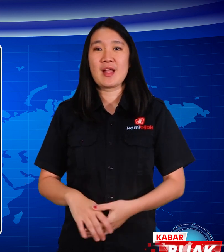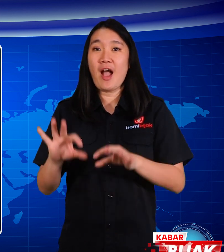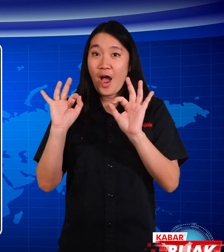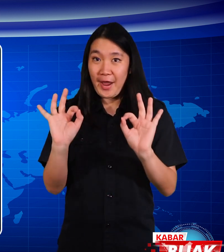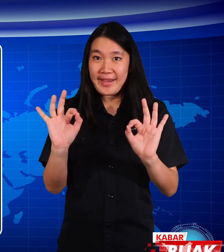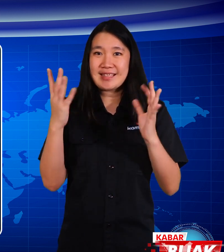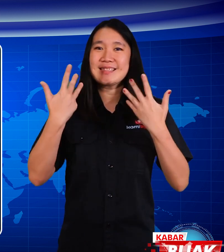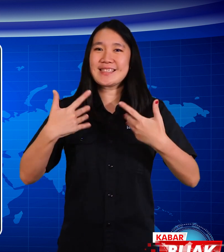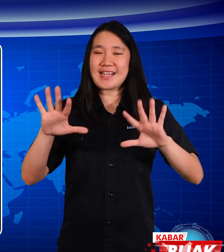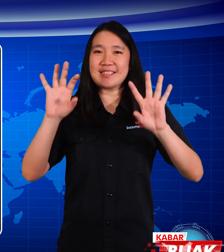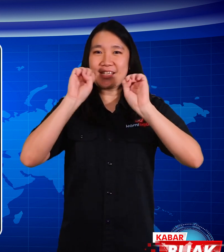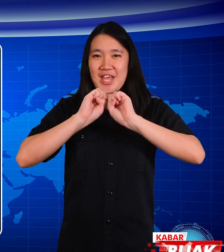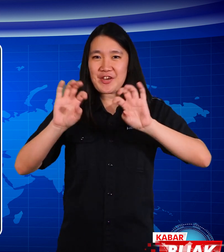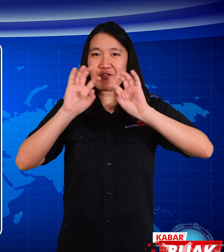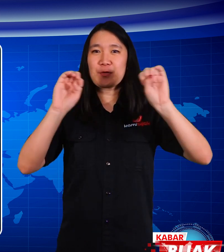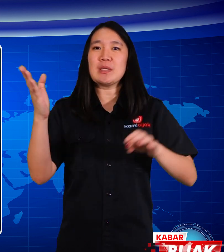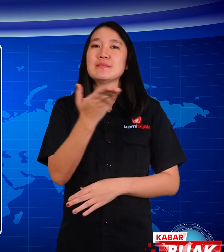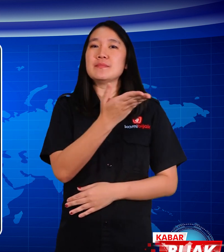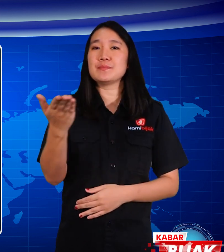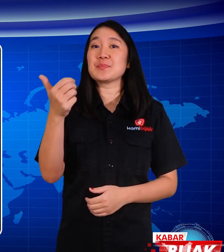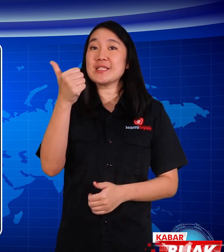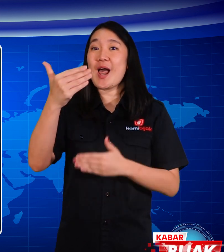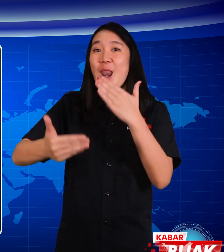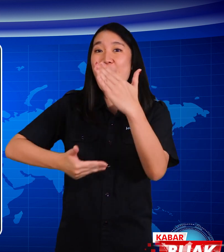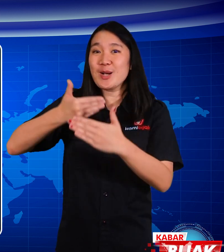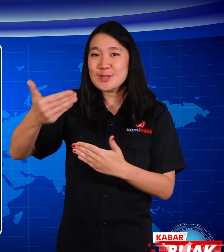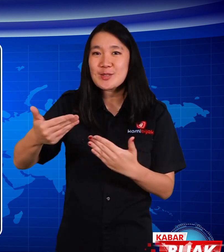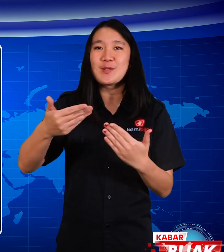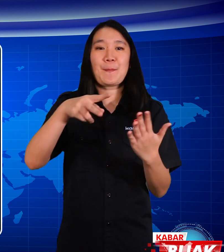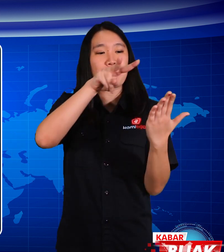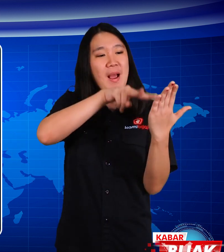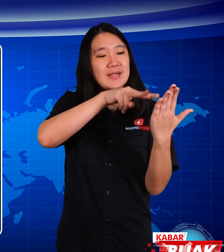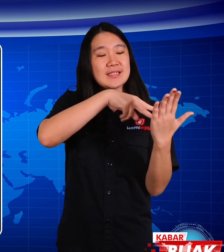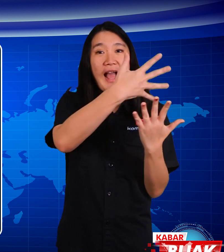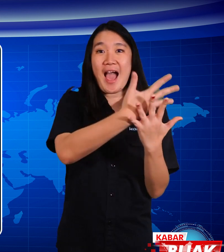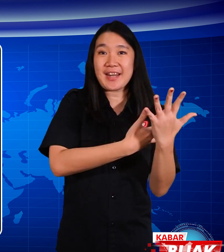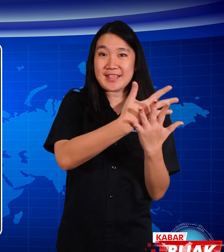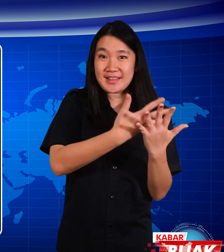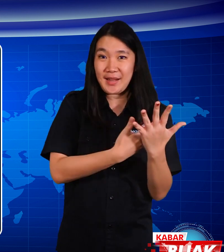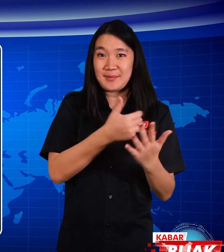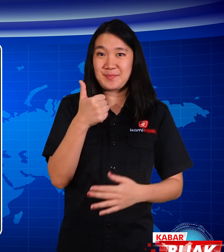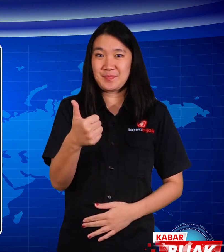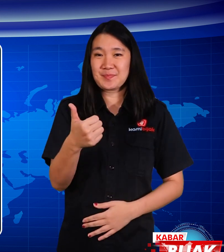Oke sekian, selanjutnya silakan membaca di artikel.